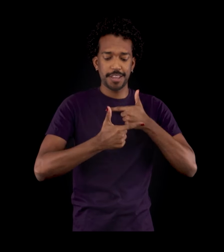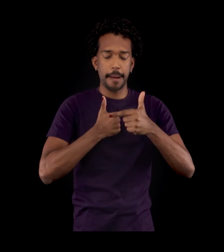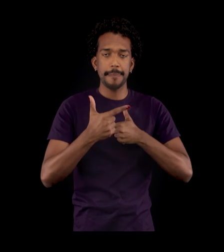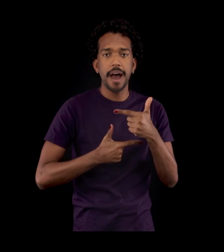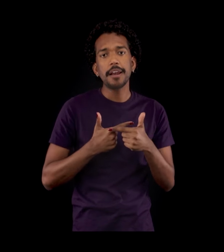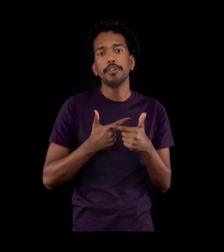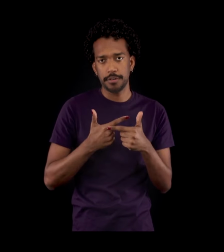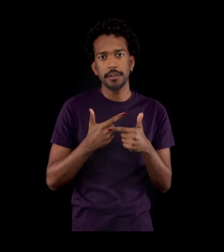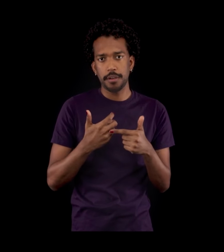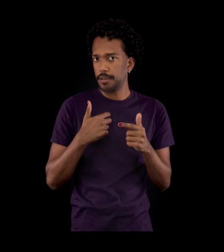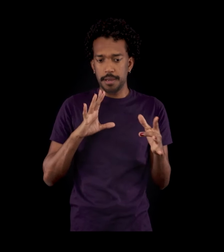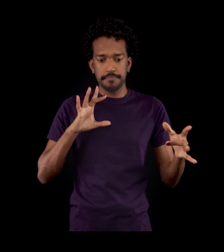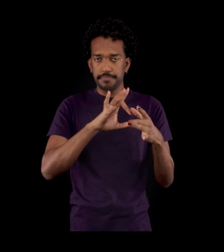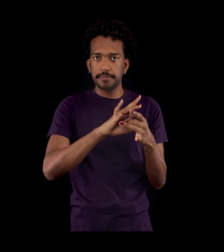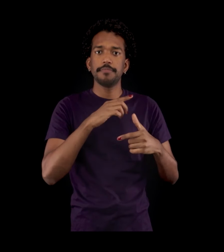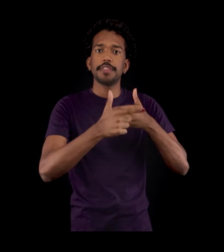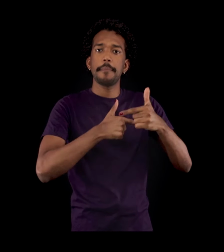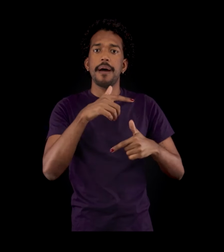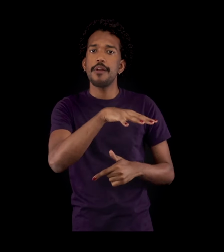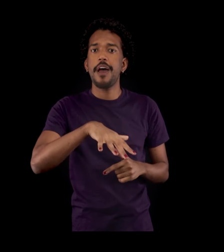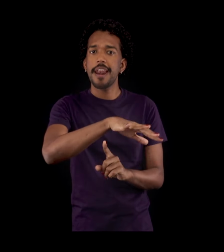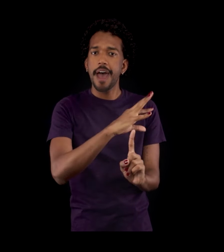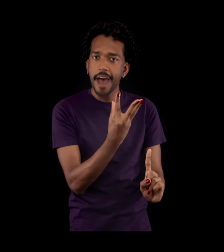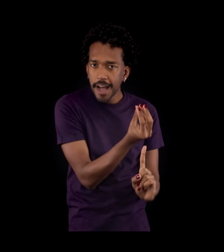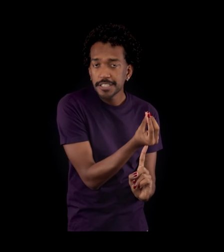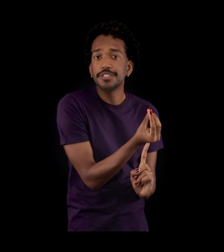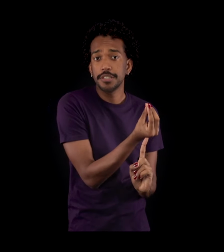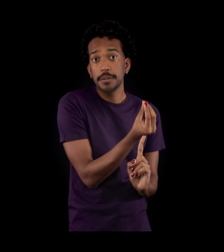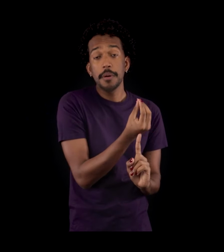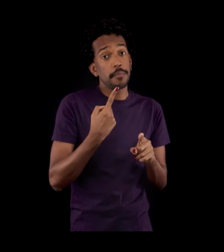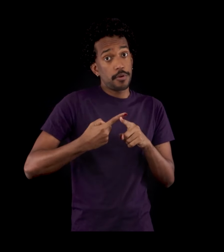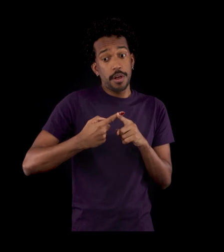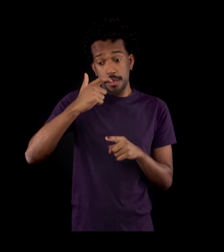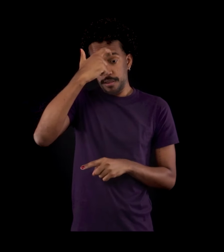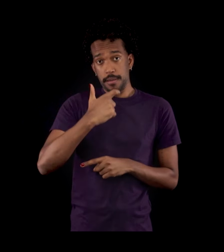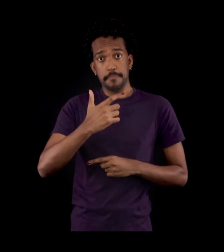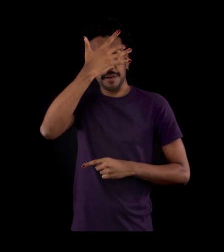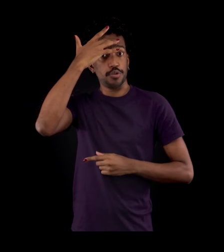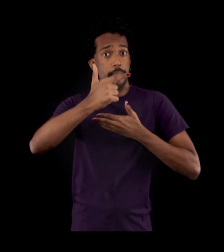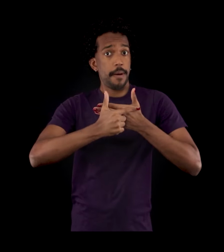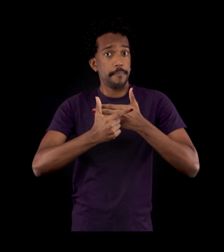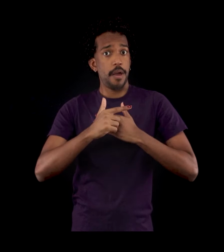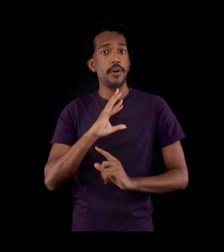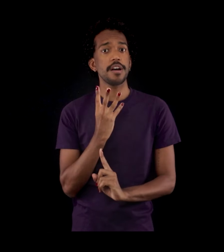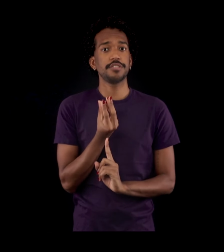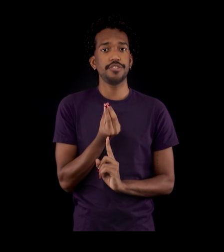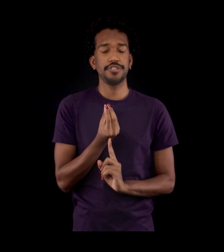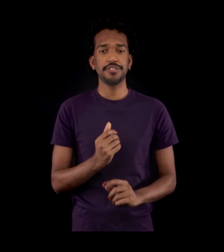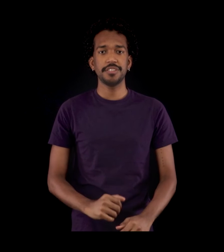porque o meu trabalho, como digo, estou ligada ao trabalho da arte, do papel desse artista.